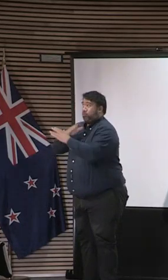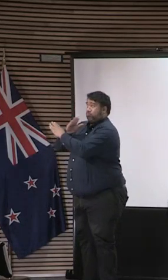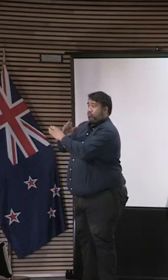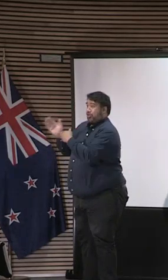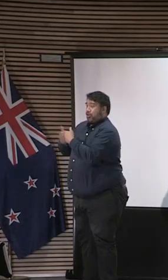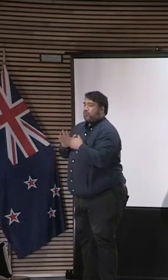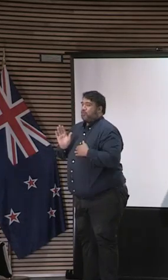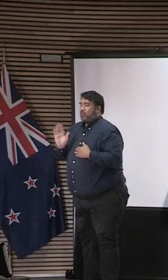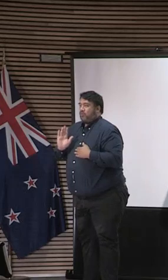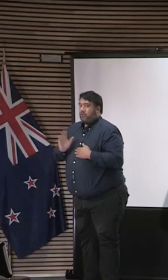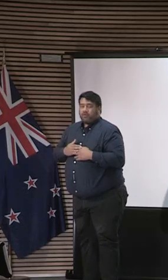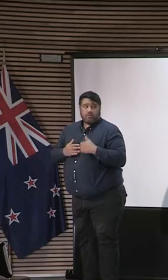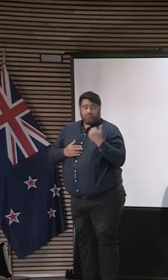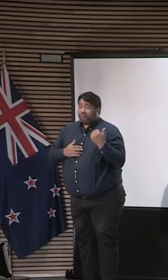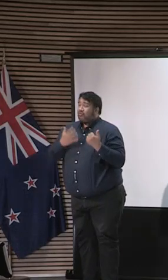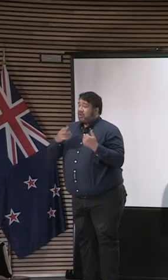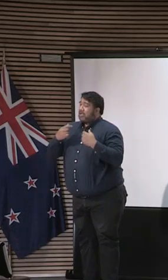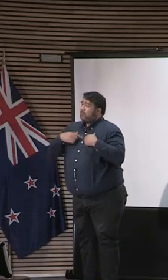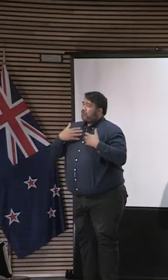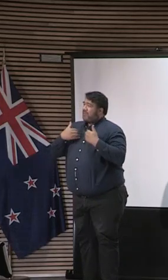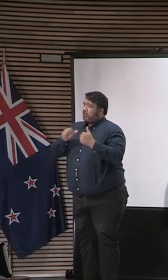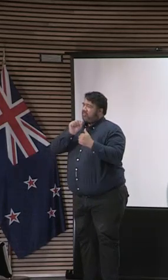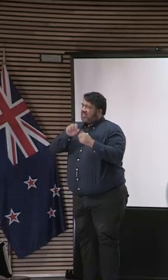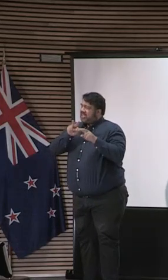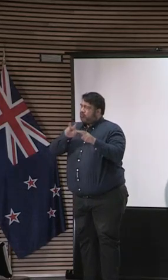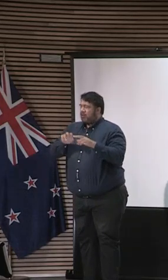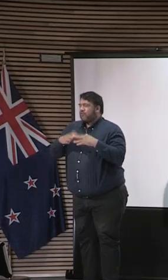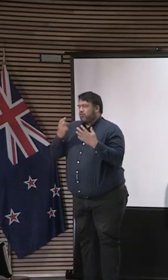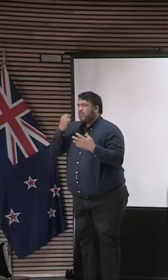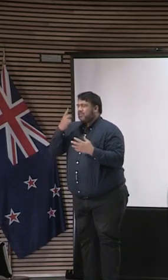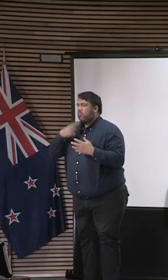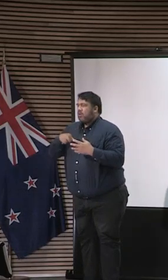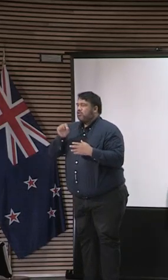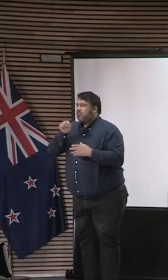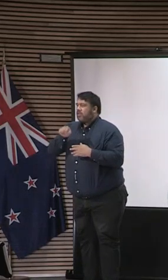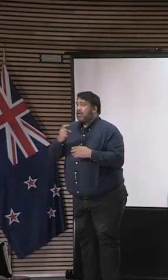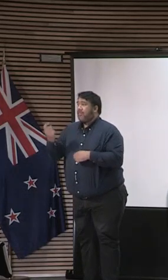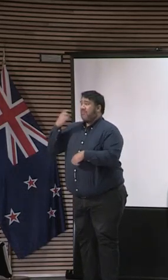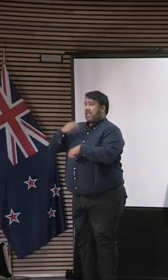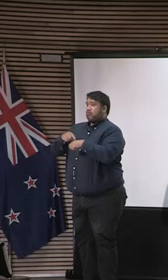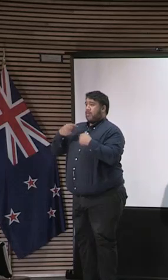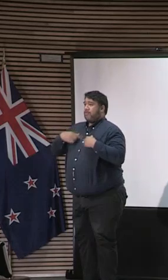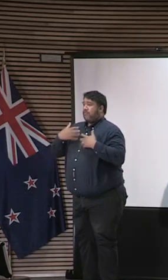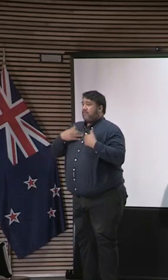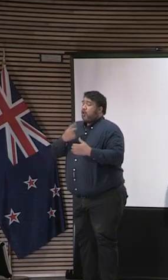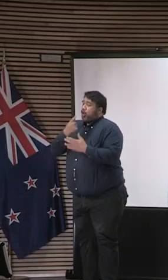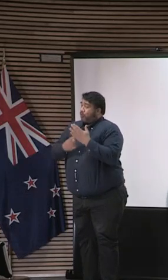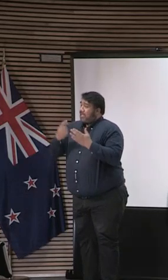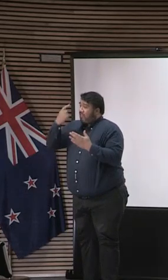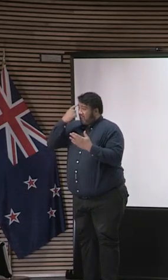katoa, aa, i tae mai te tohutohu me te tumanako kia pai ake taatau ki taua mahi. Na ko te